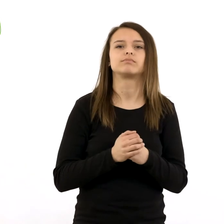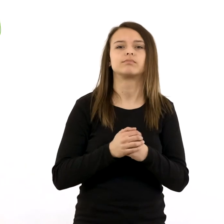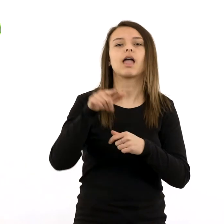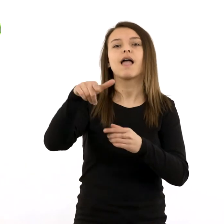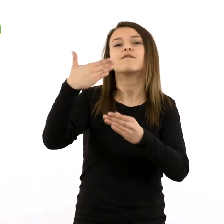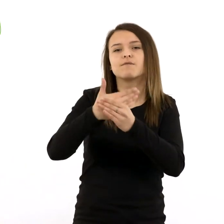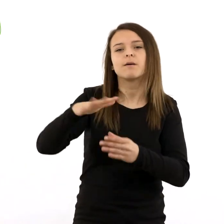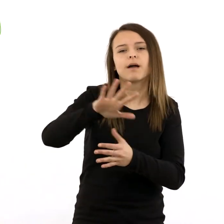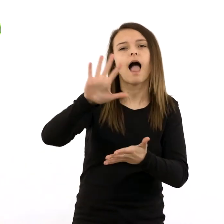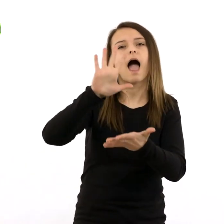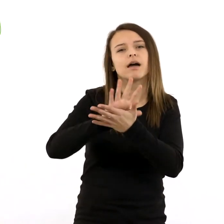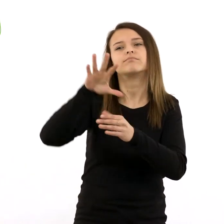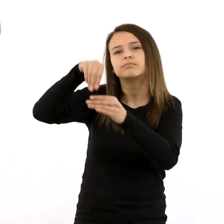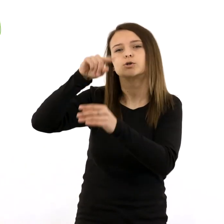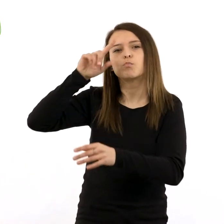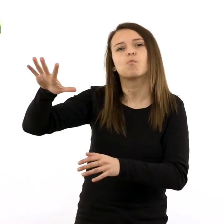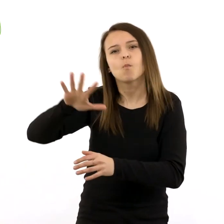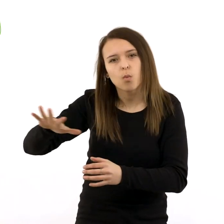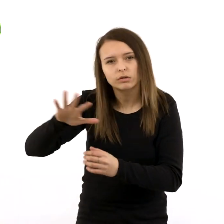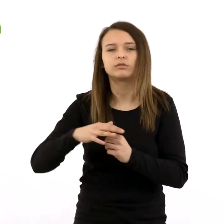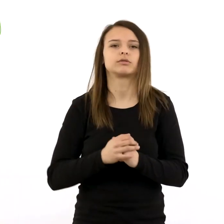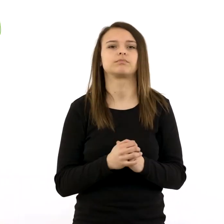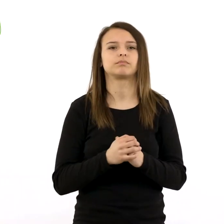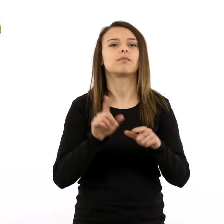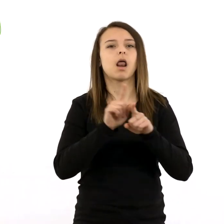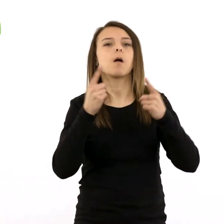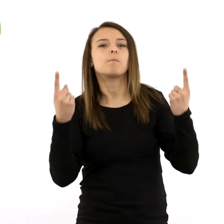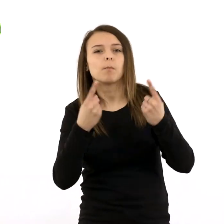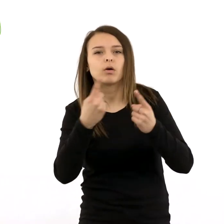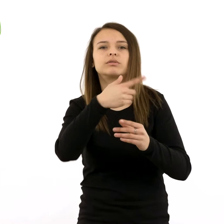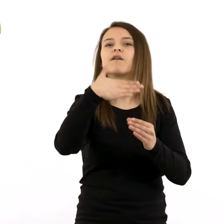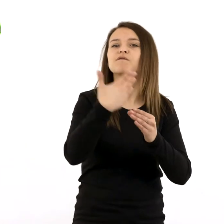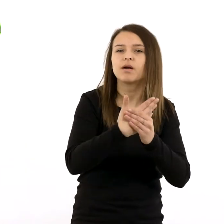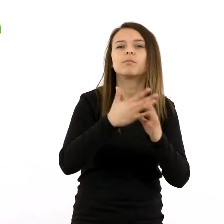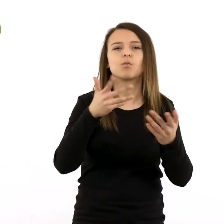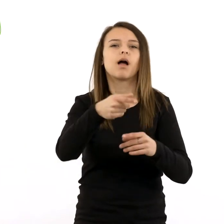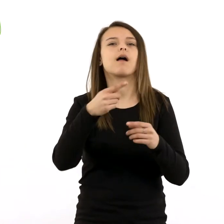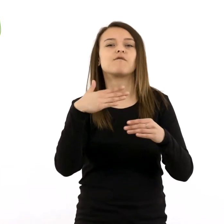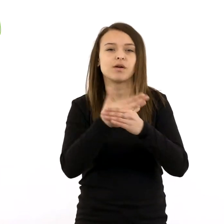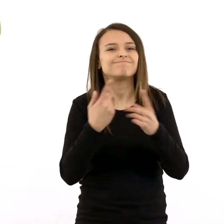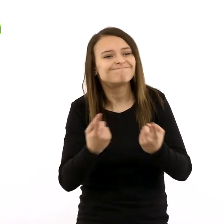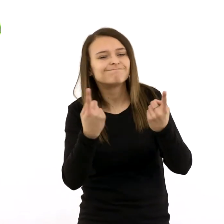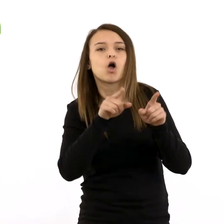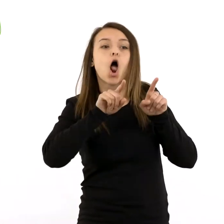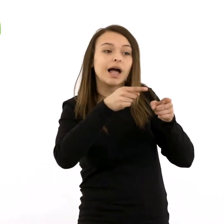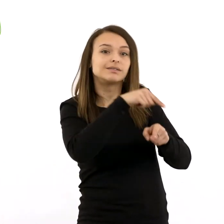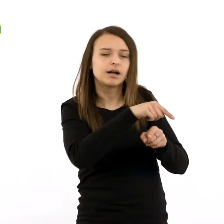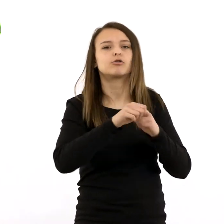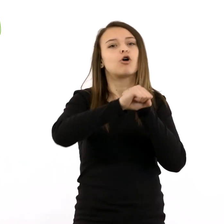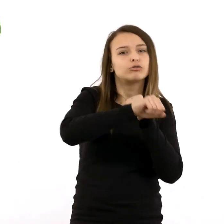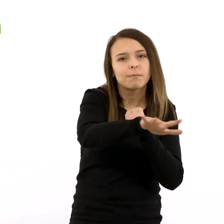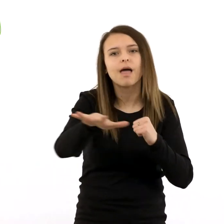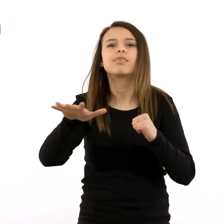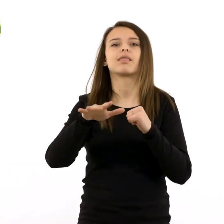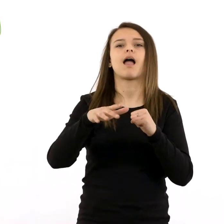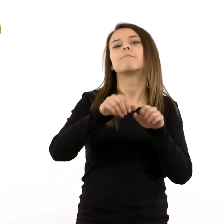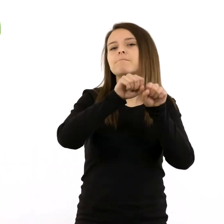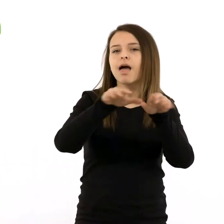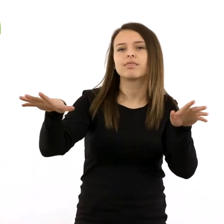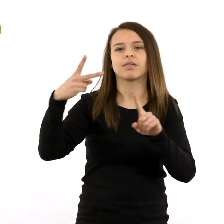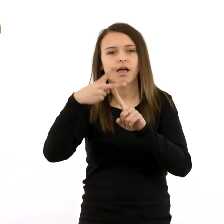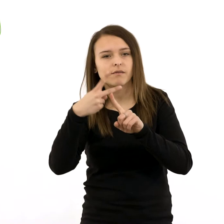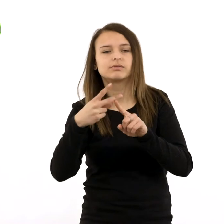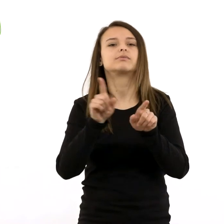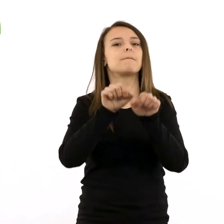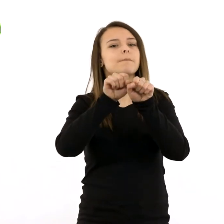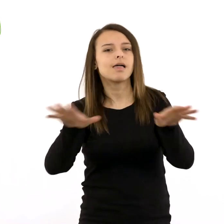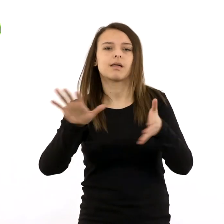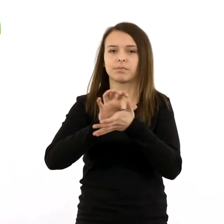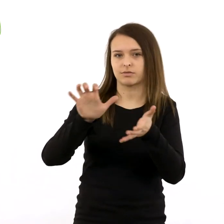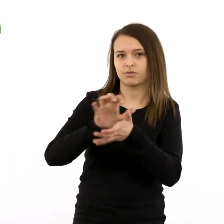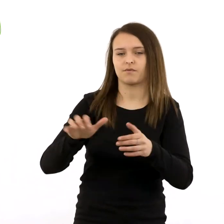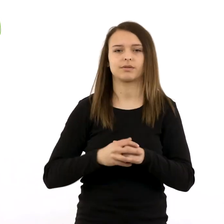prospołeczny wizerunek firmy, promocja firmy jako firmy wspierającej działania organizacji (social media, media telewizyjne, media prasowe).